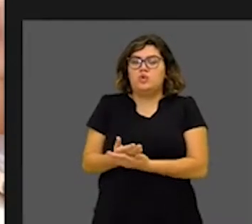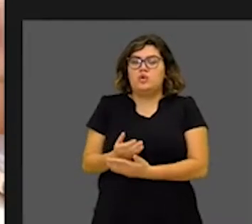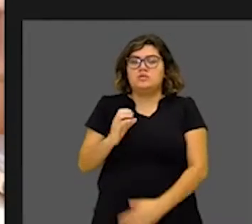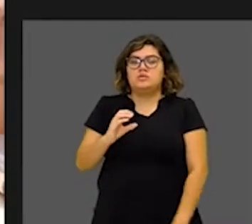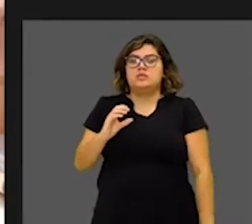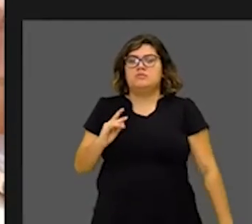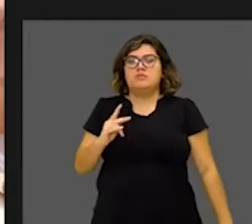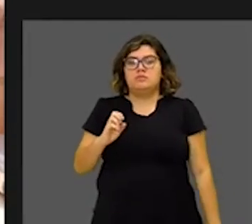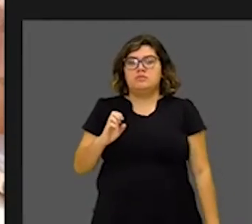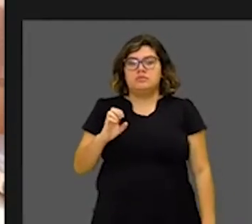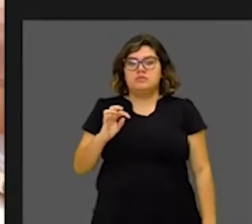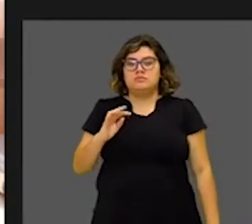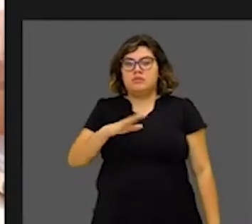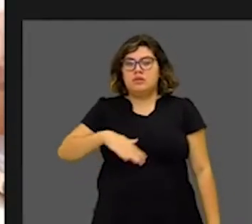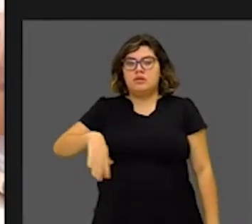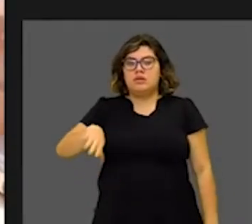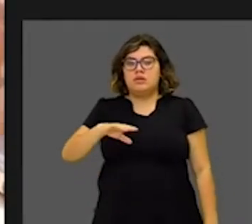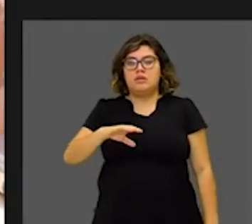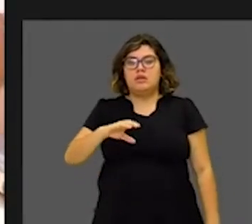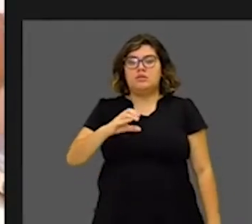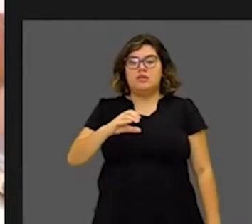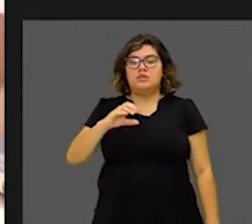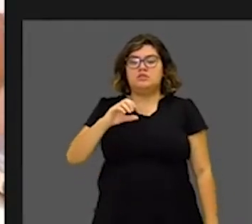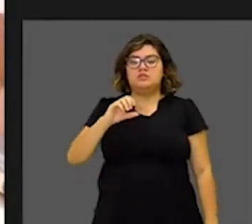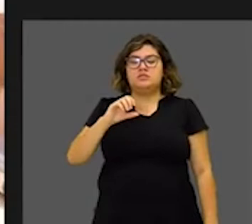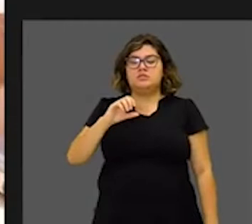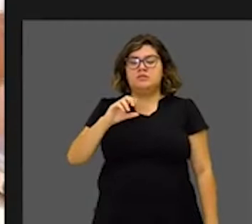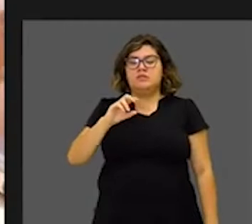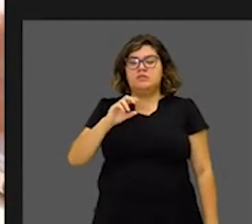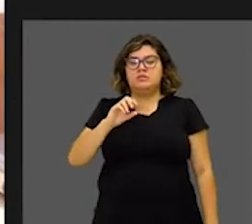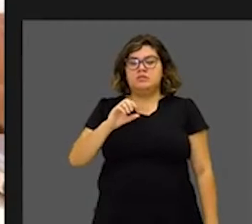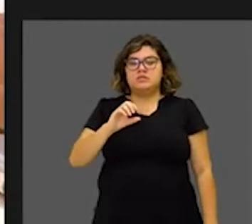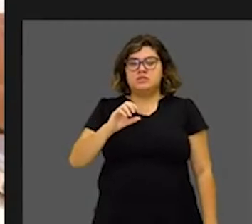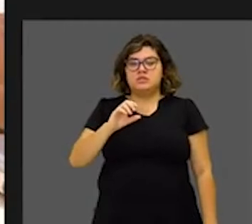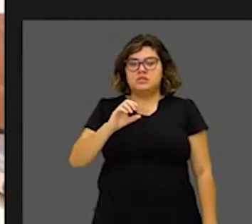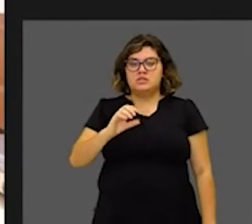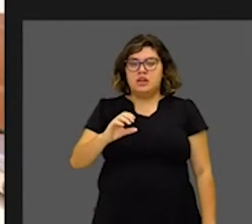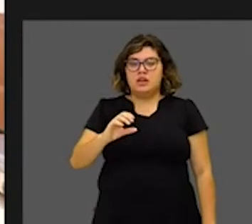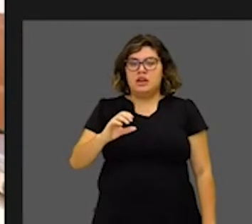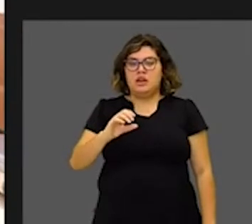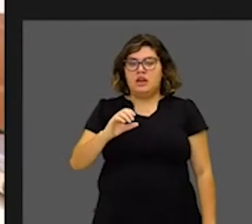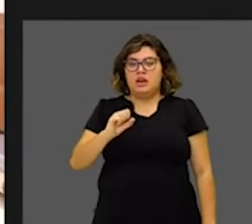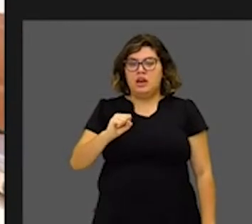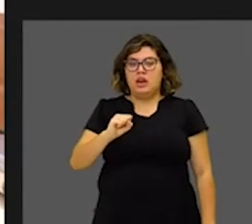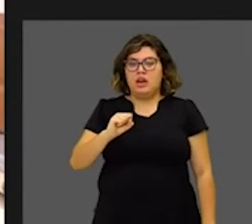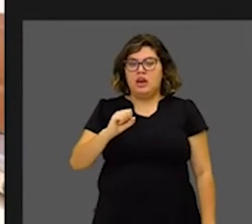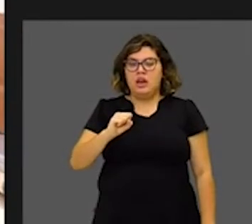economia do setor público da FGV de 2020 esses tudo ele a conta o maior número de candidaturas